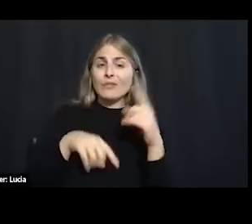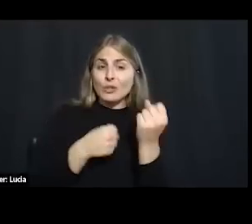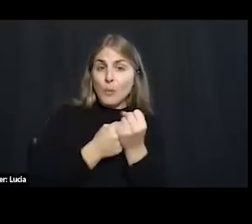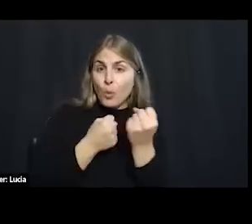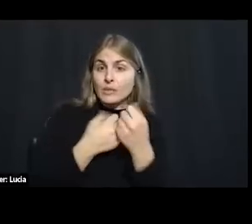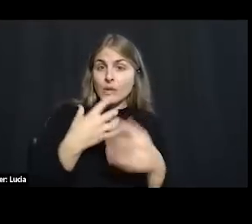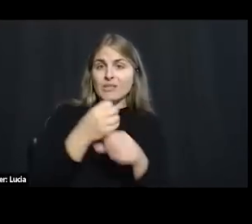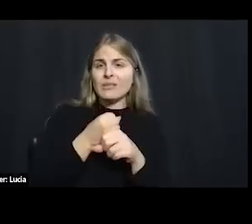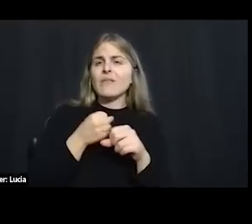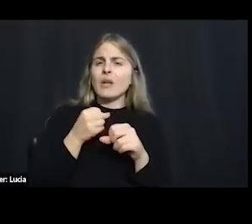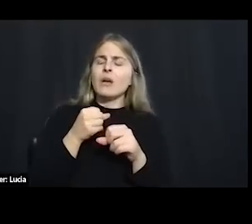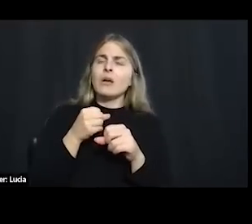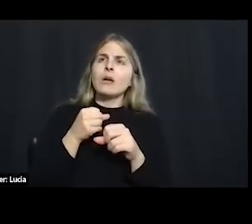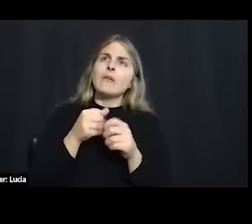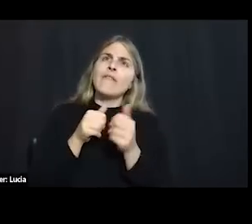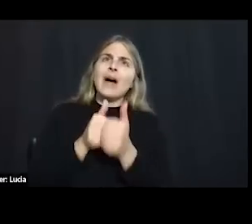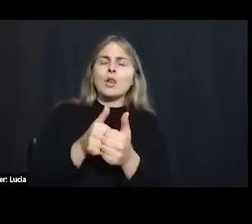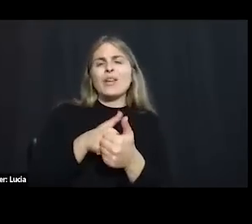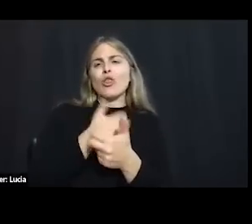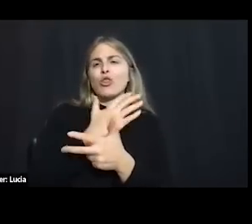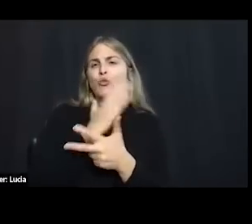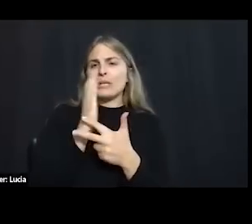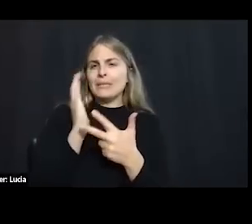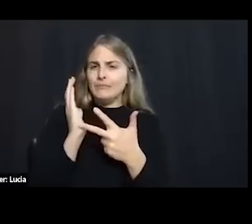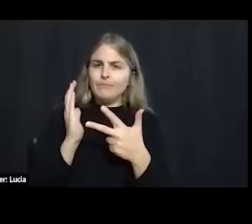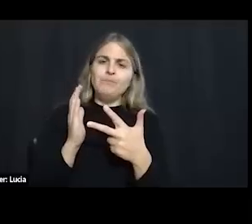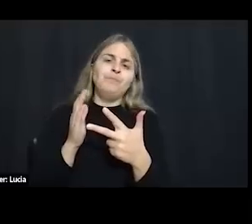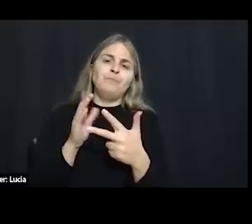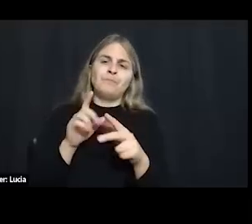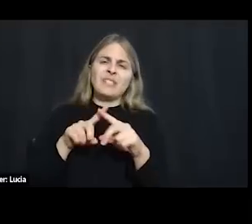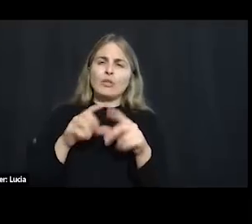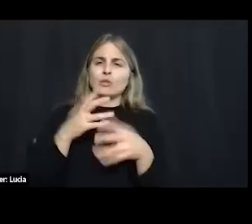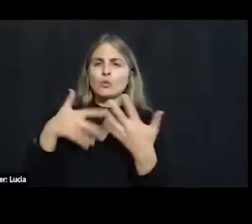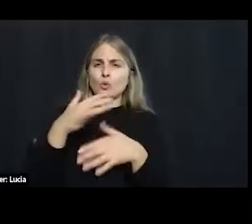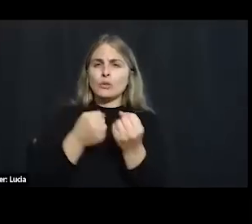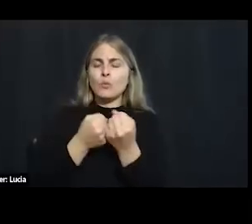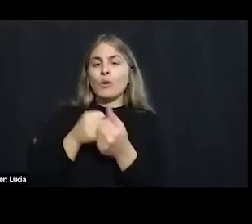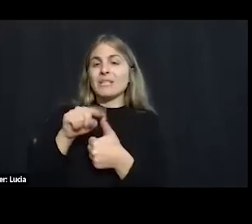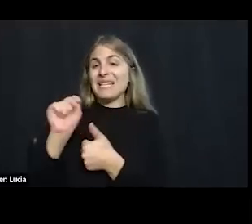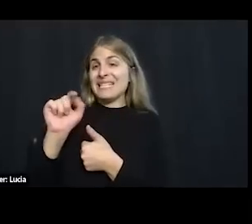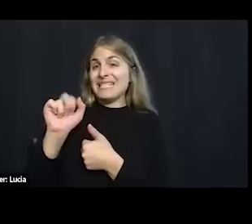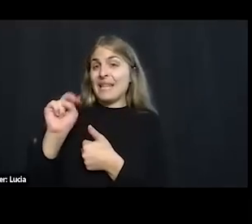según los tres tipos principales de apoyo social: apoyo tangible, a veces llamado apoyo material,